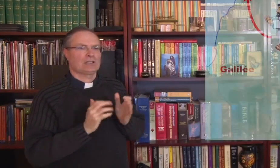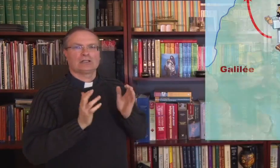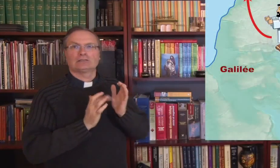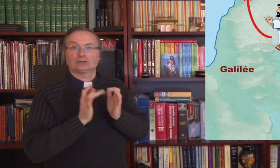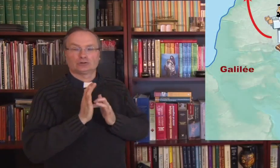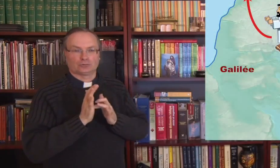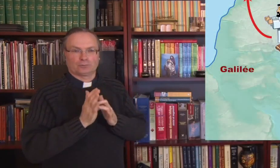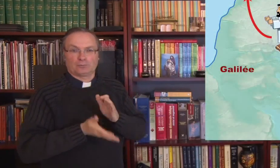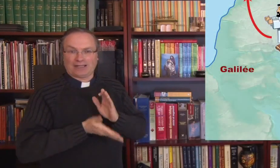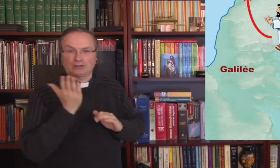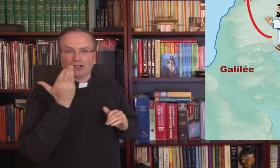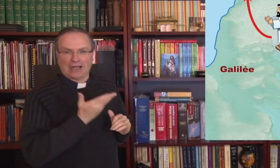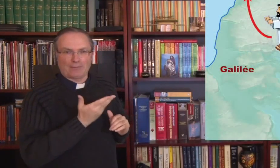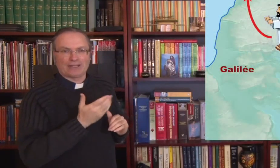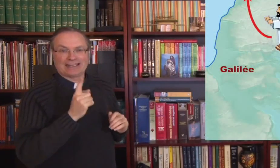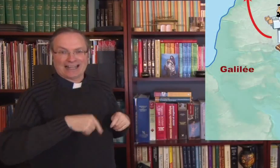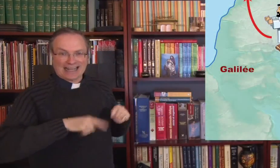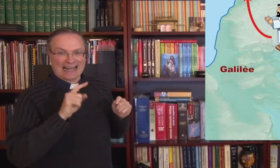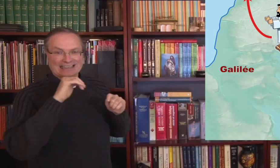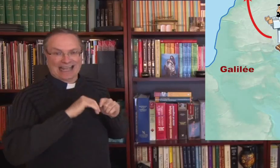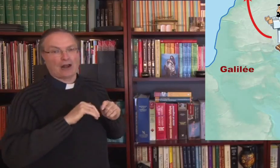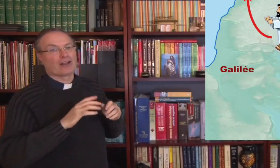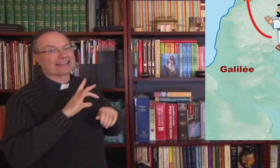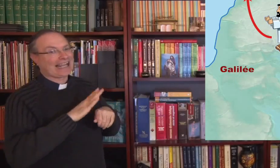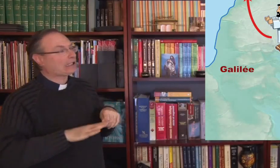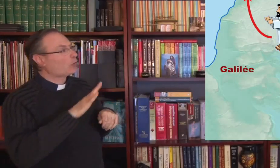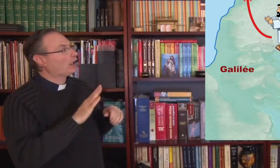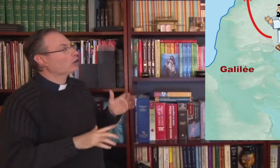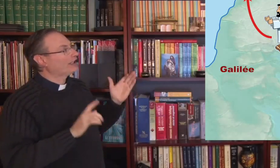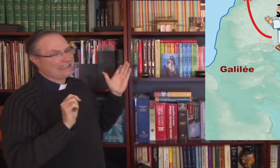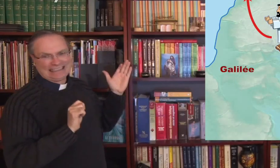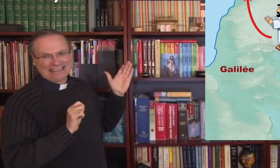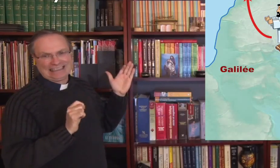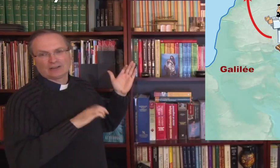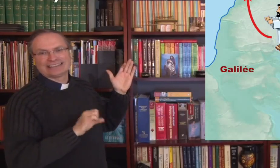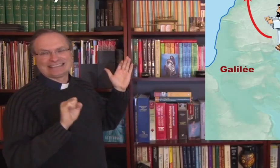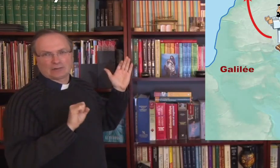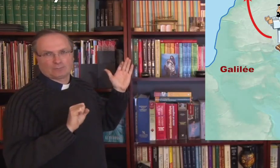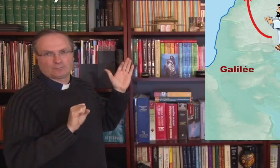Jésus partit de là et s’en alla dans le territoire de Tyr et de Sidon.